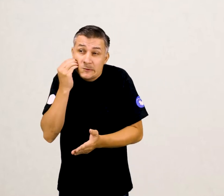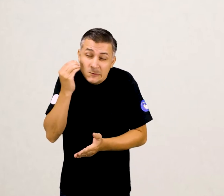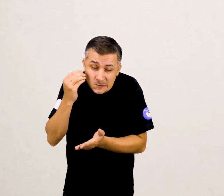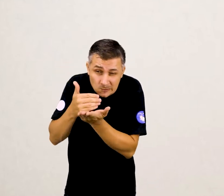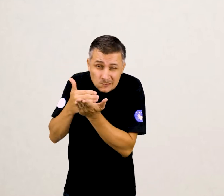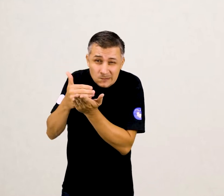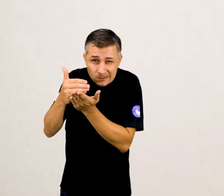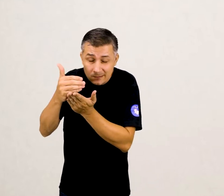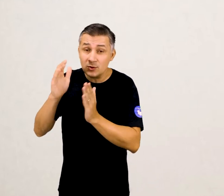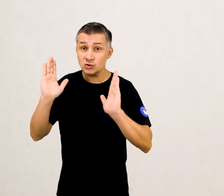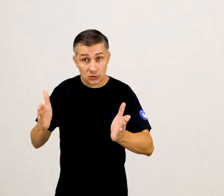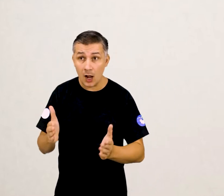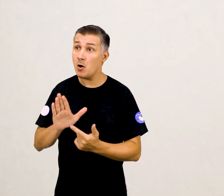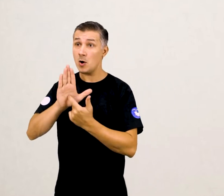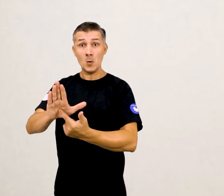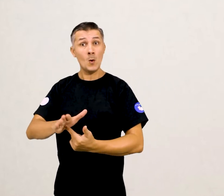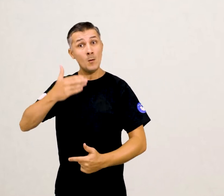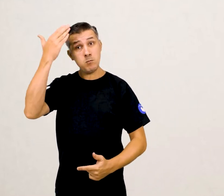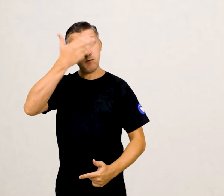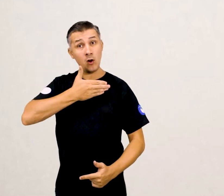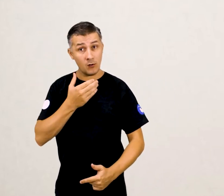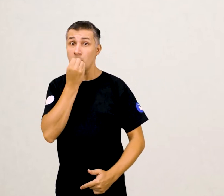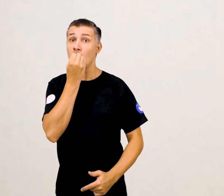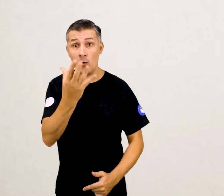Porém já mostra excelentes resultados clínicos.